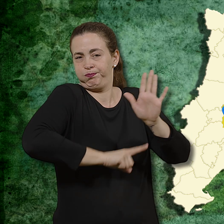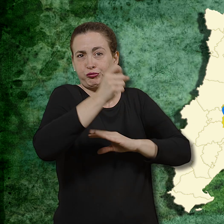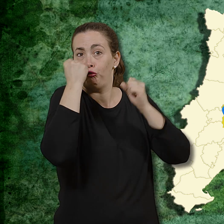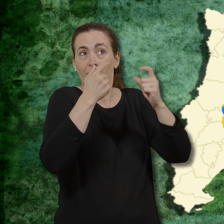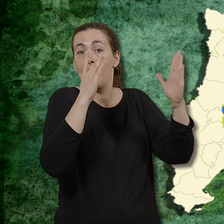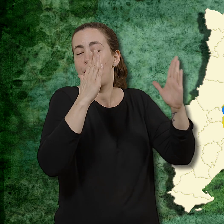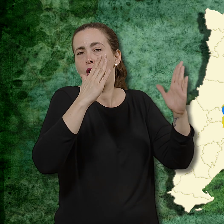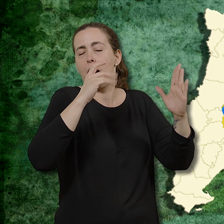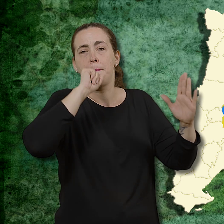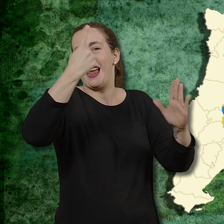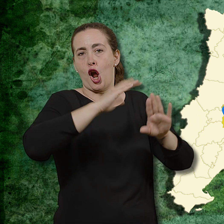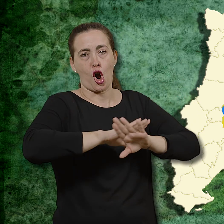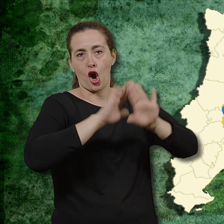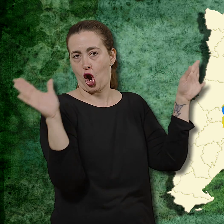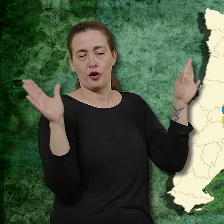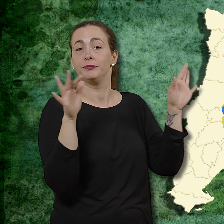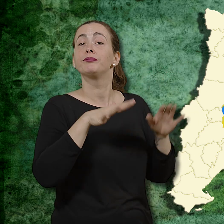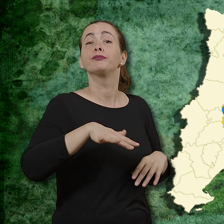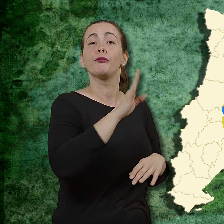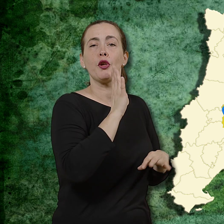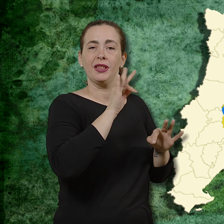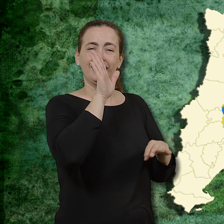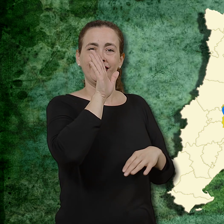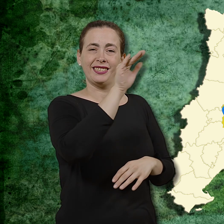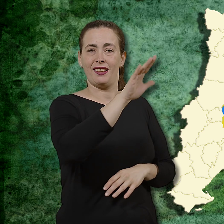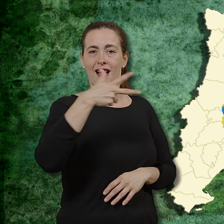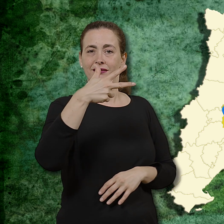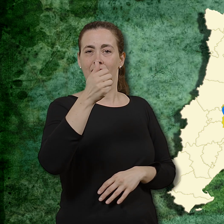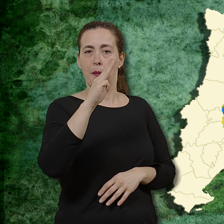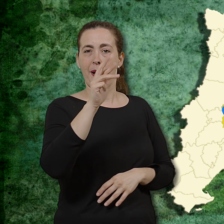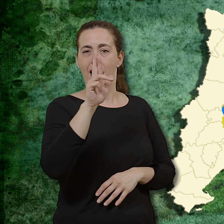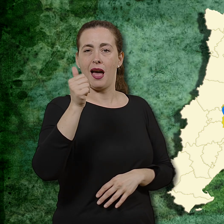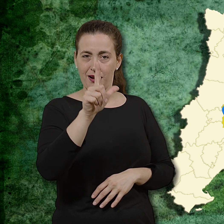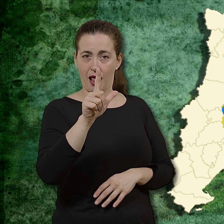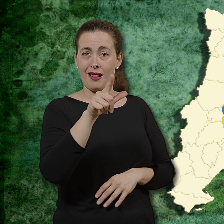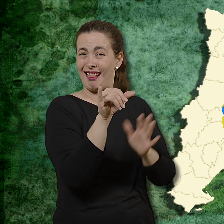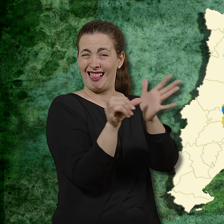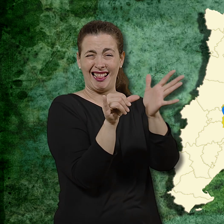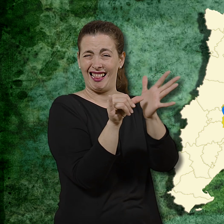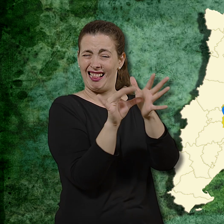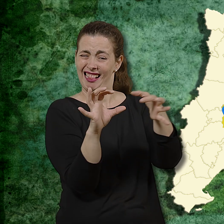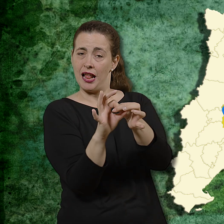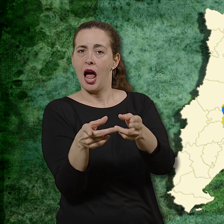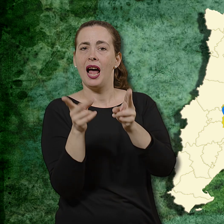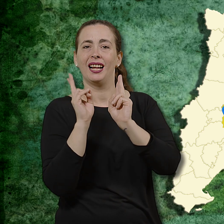quan va viure la seva època de màxima esplendor. Situat a l'extrem de ponent de la serra del Coscollar,